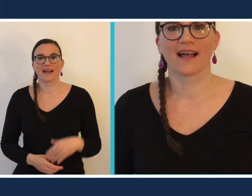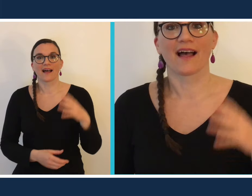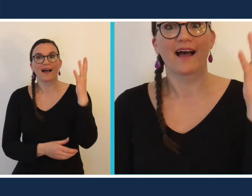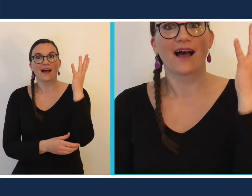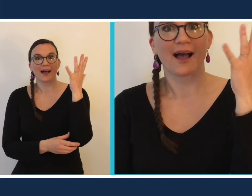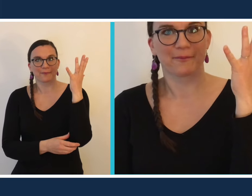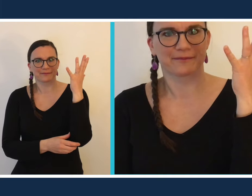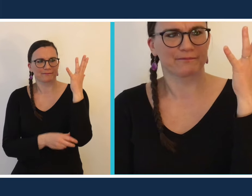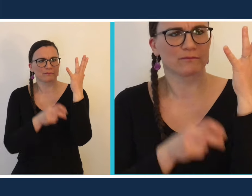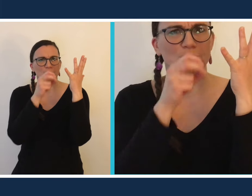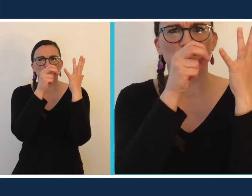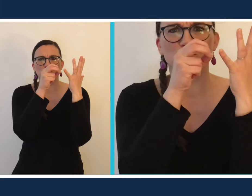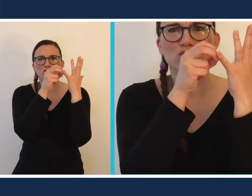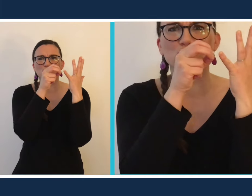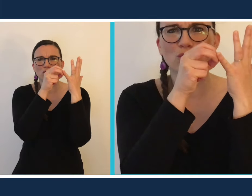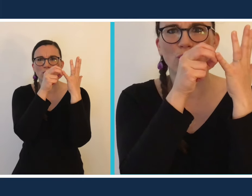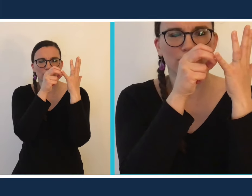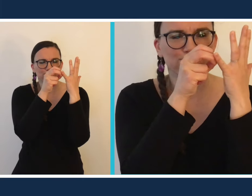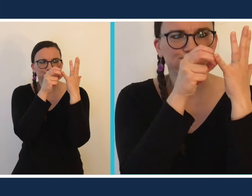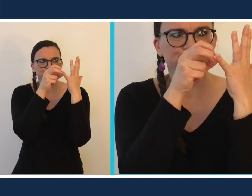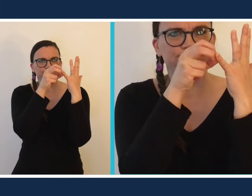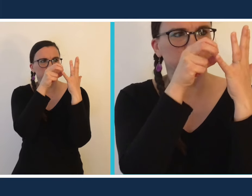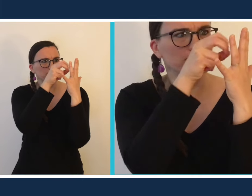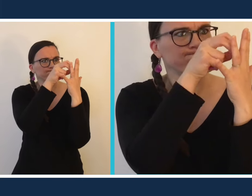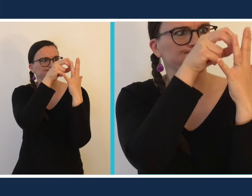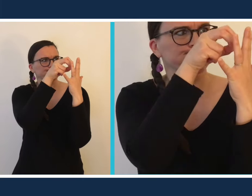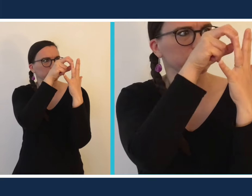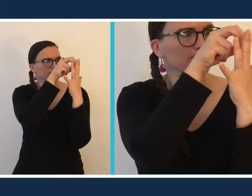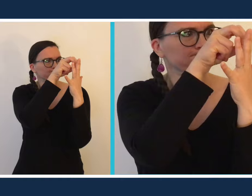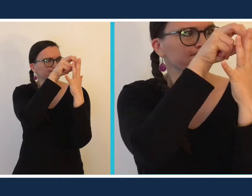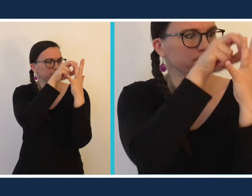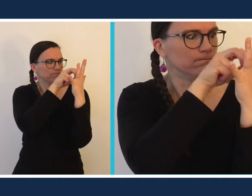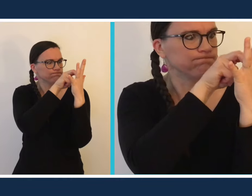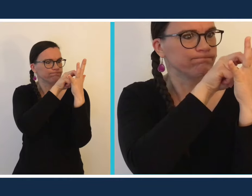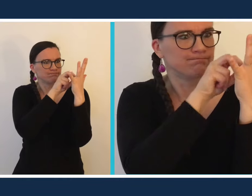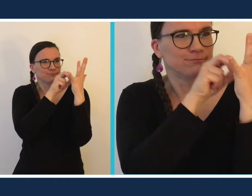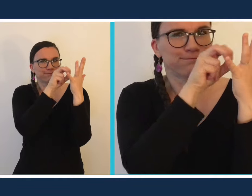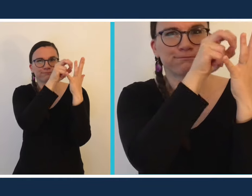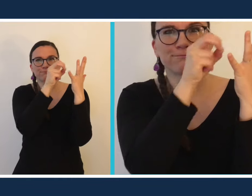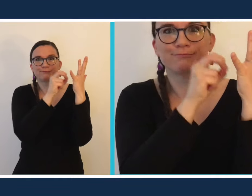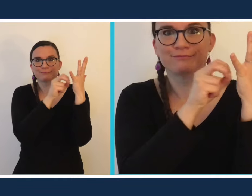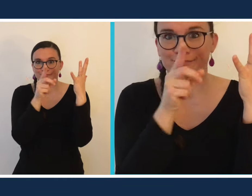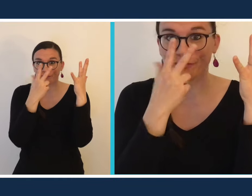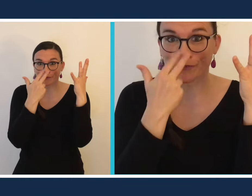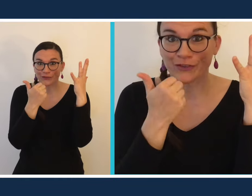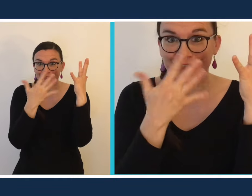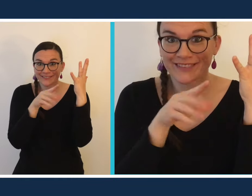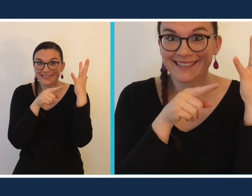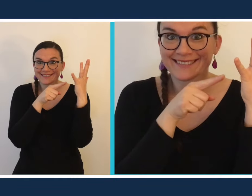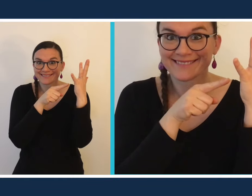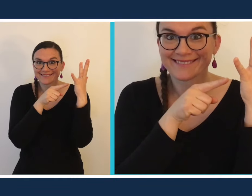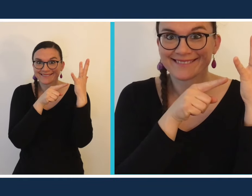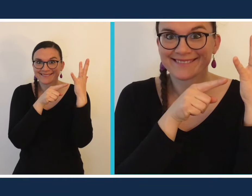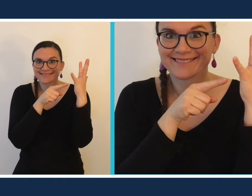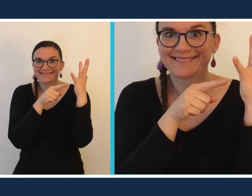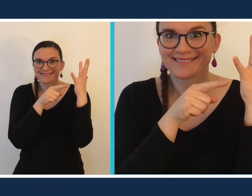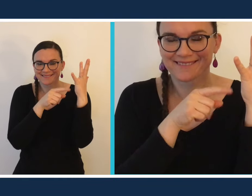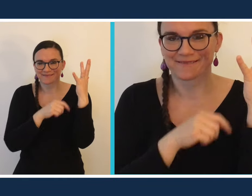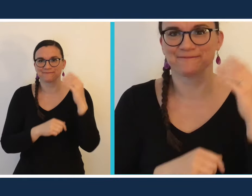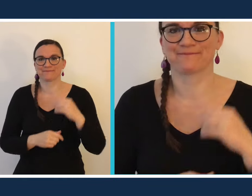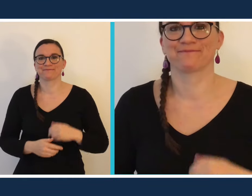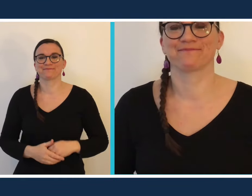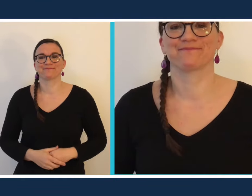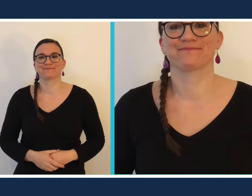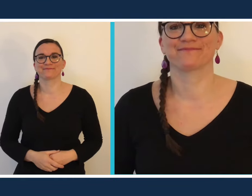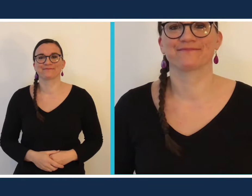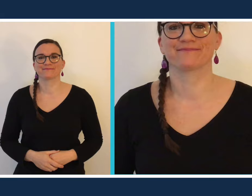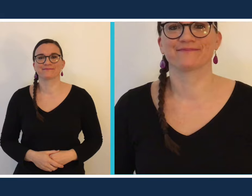Avez-vous remarqué que sur les arbres, les bourgeons commence à pousser ?